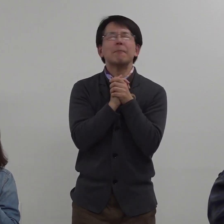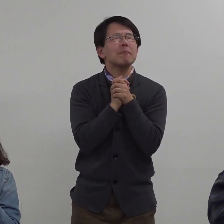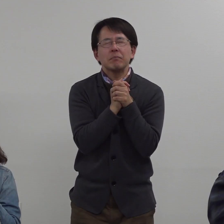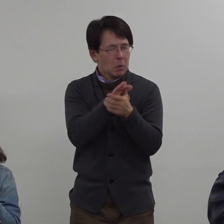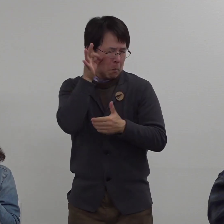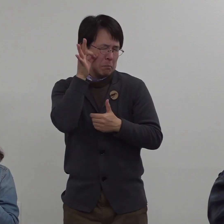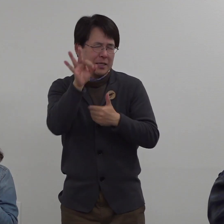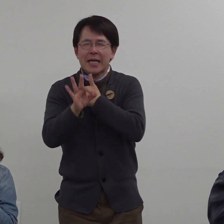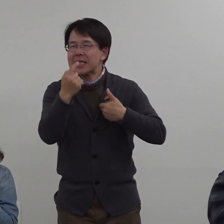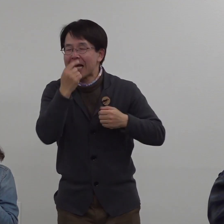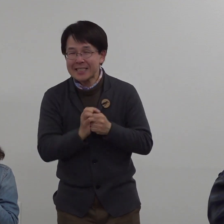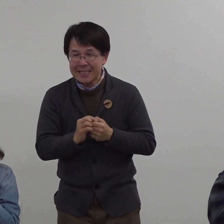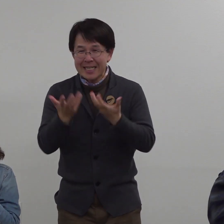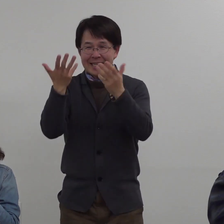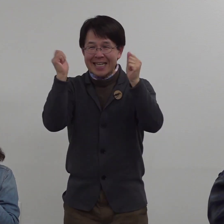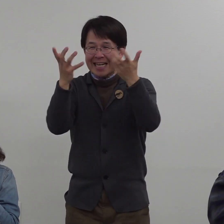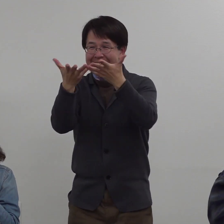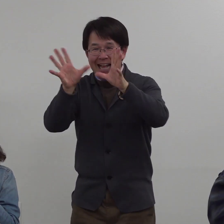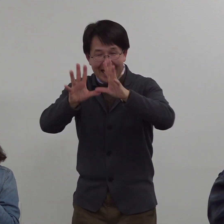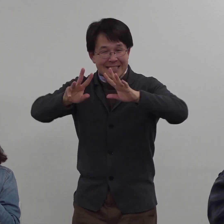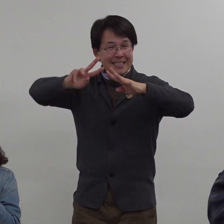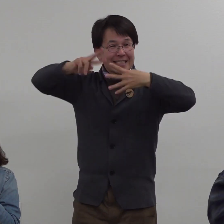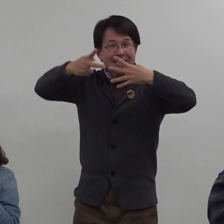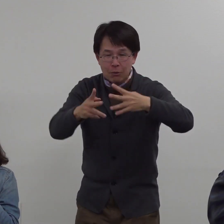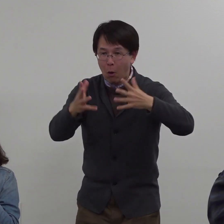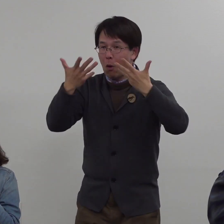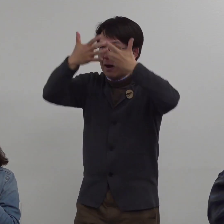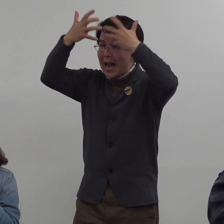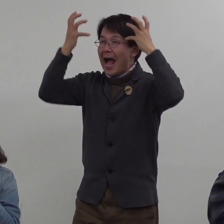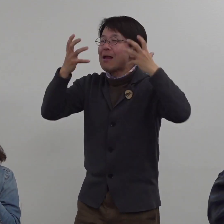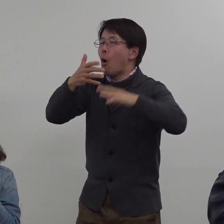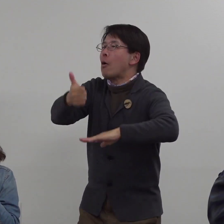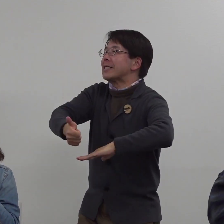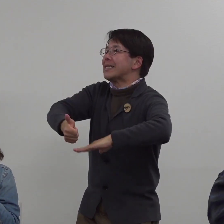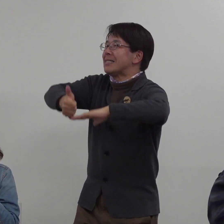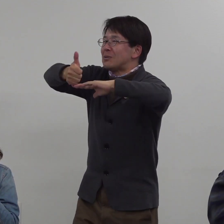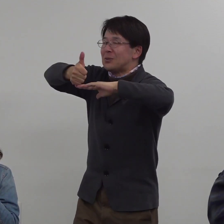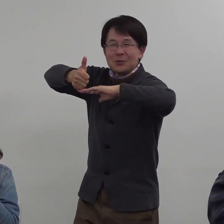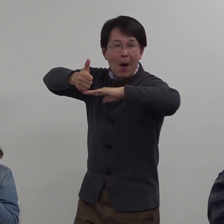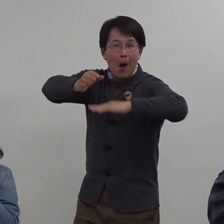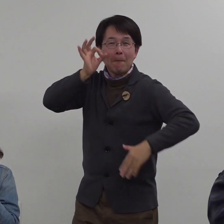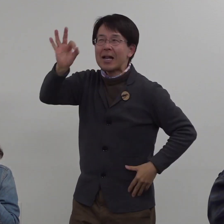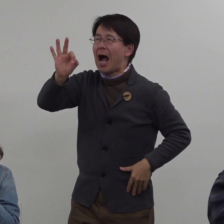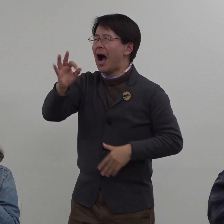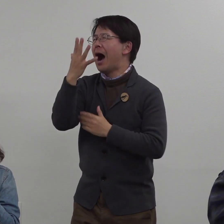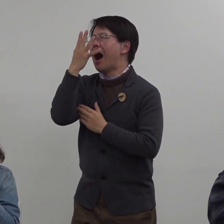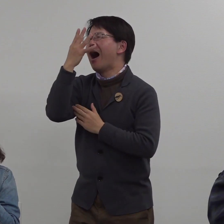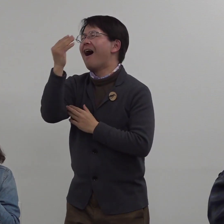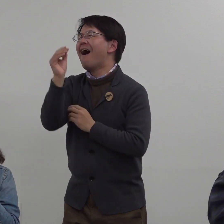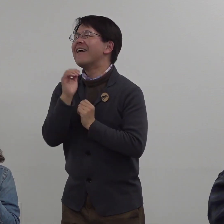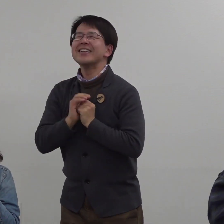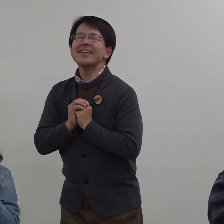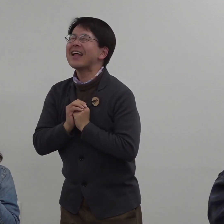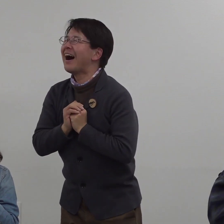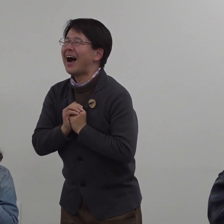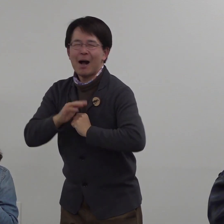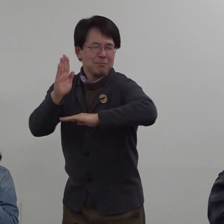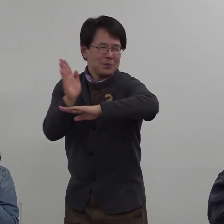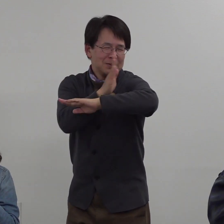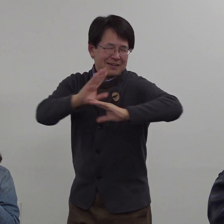劇団四季 やライオンキングを見ていいなとミュージカルの世界に浸ったりということをしています